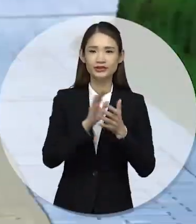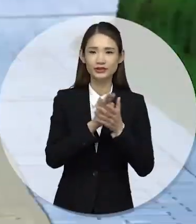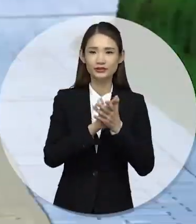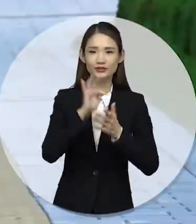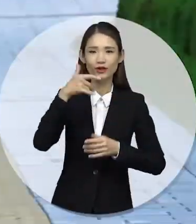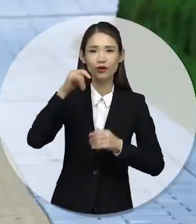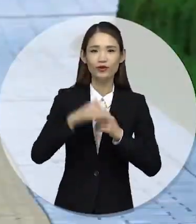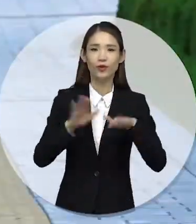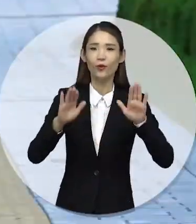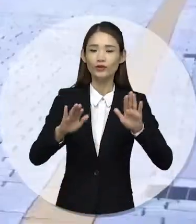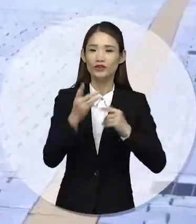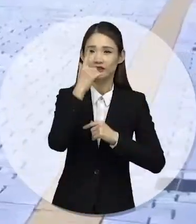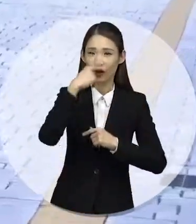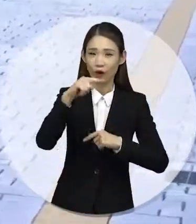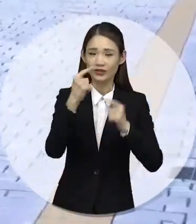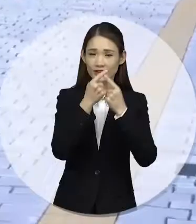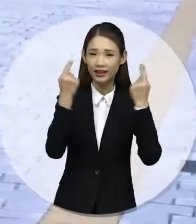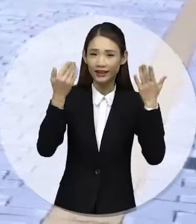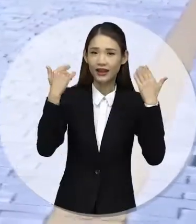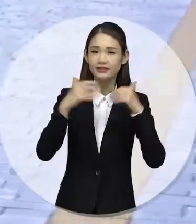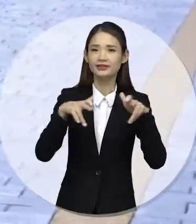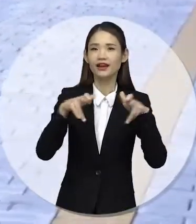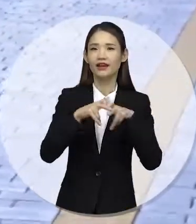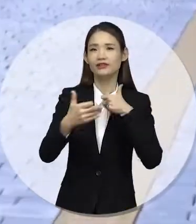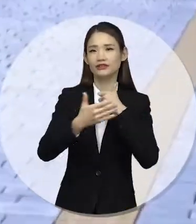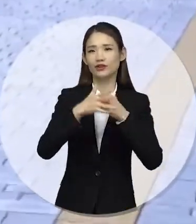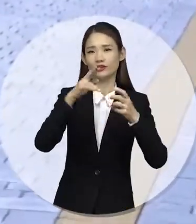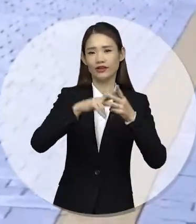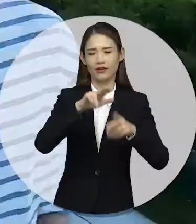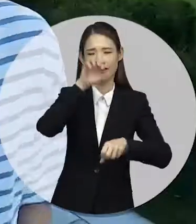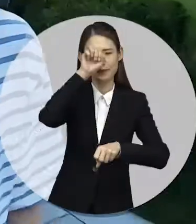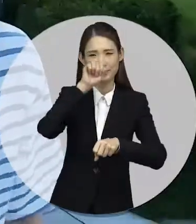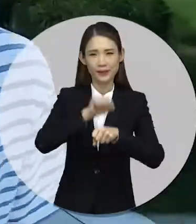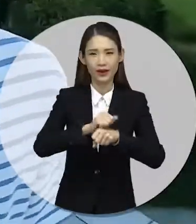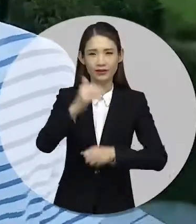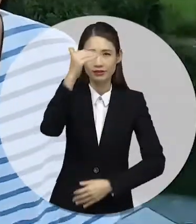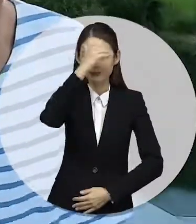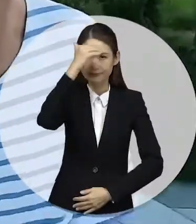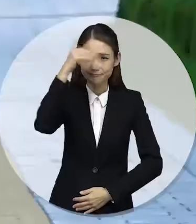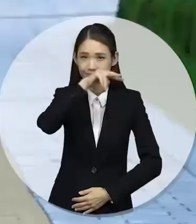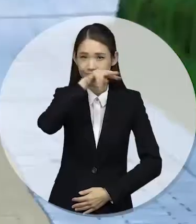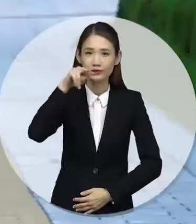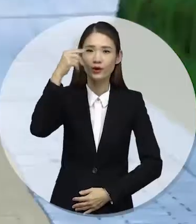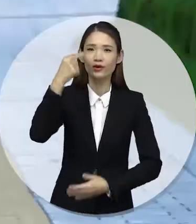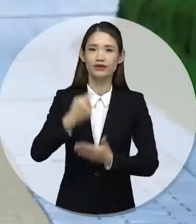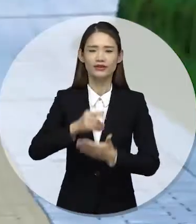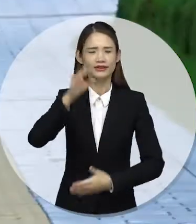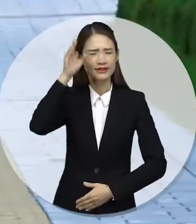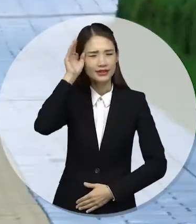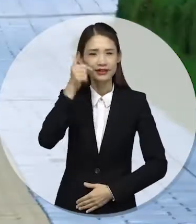김한솔 : 오늘 저는 연세대학교 장애인 지원제도가 굉장히 잘 되어 있다고 해서 탐방을 왔어요. 김소희 : 아주 기대됩니다.